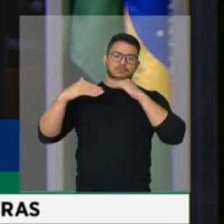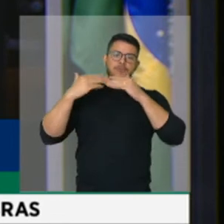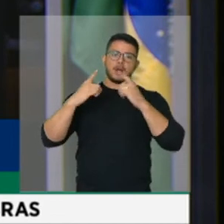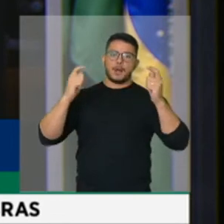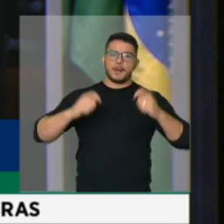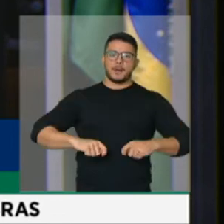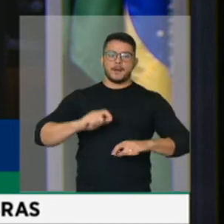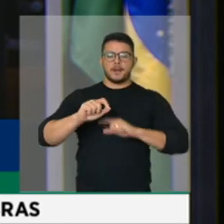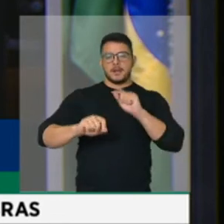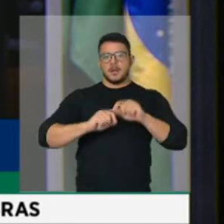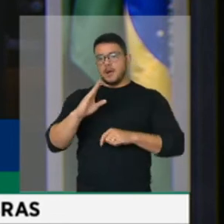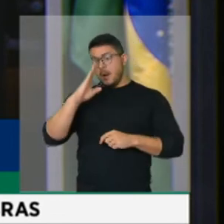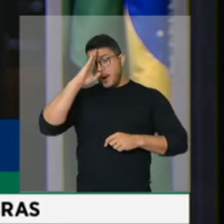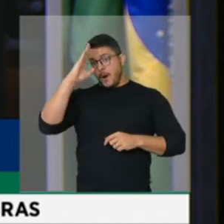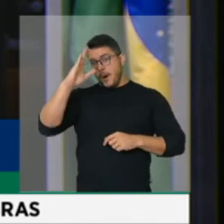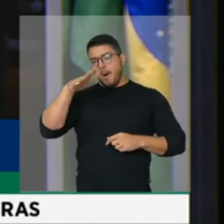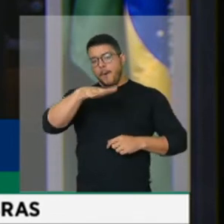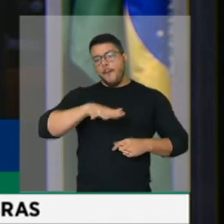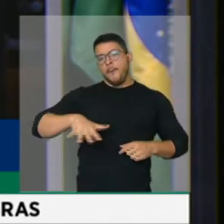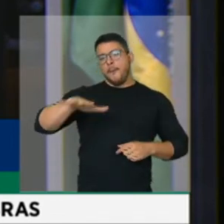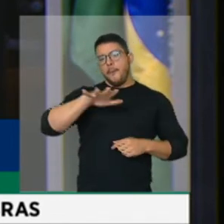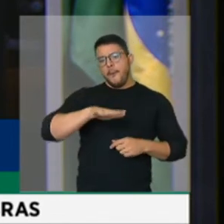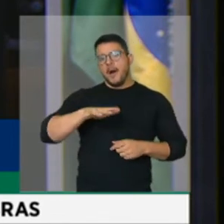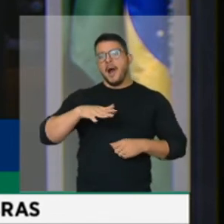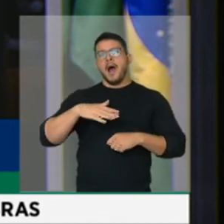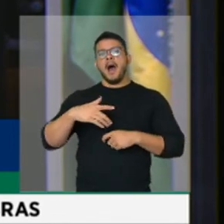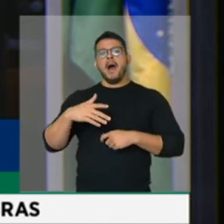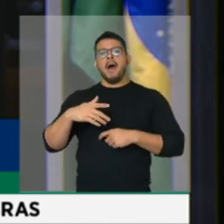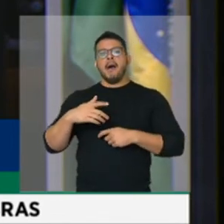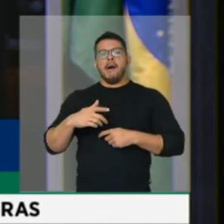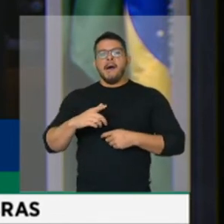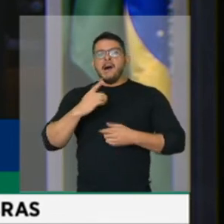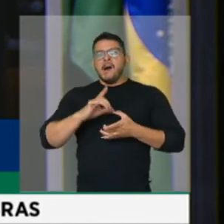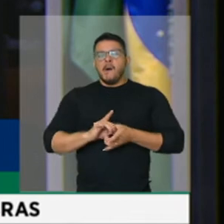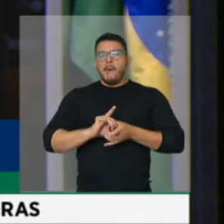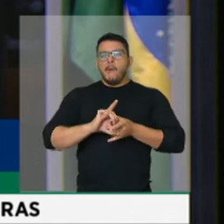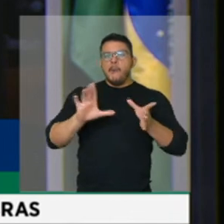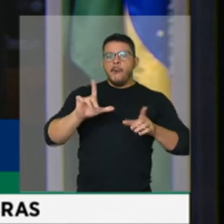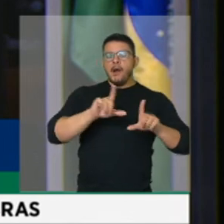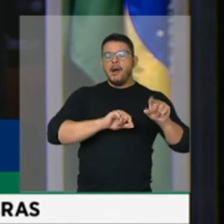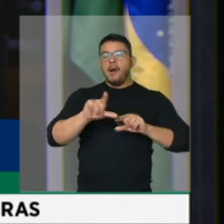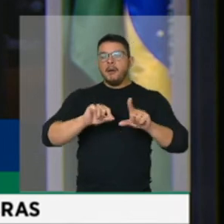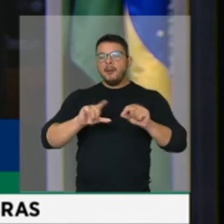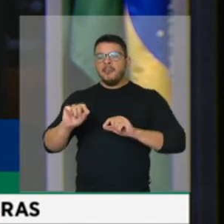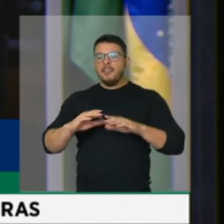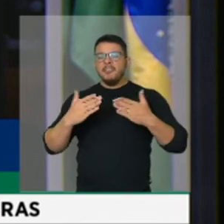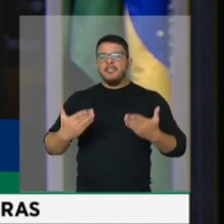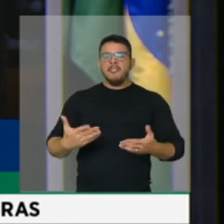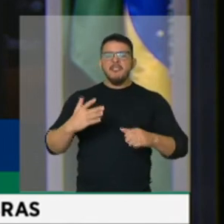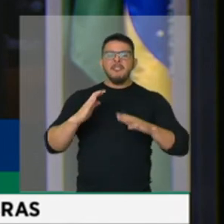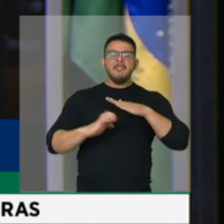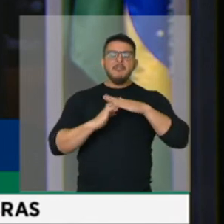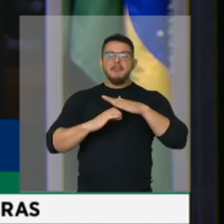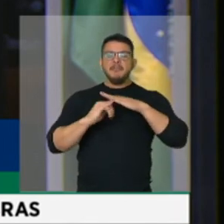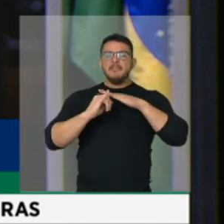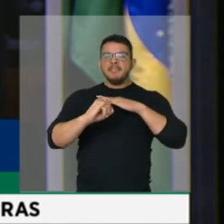COTAS QUE PROVOCOU ALGUMAS DISTORÇÕES NO MERCADO DE ENERGIA NOS ÚLTIMOS ANOS. ESSA MEDIDA ALÉM DE AUMENTAR ATRATIVIDADE DA EMPRESA